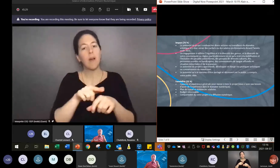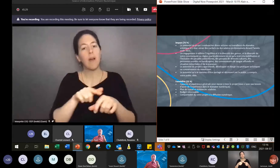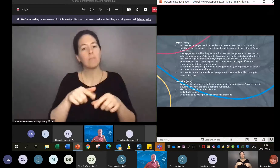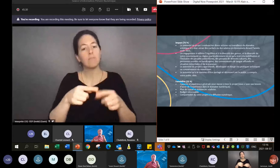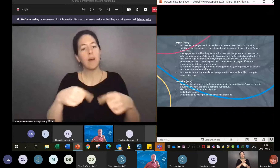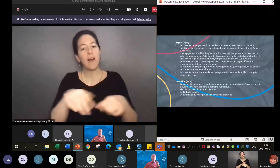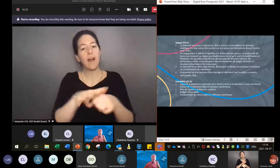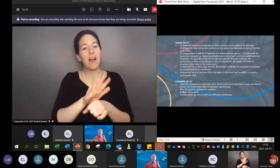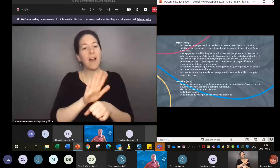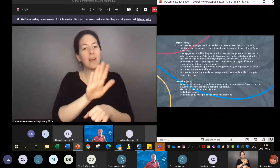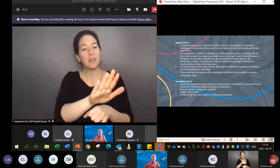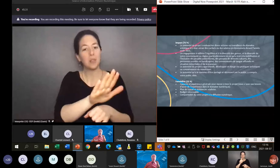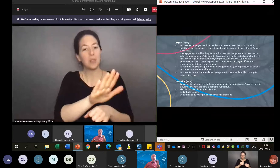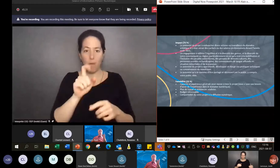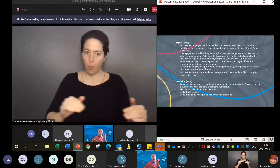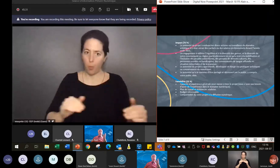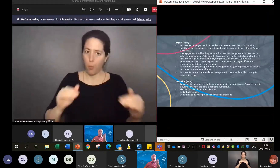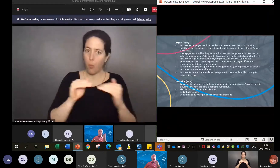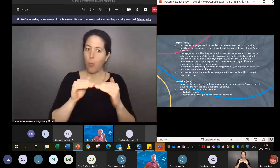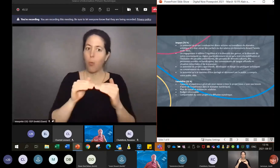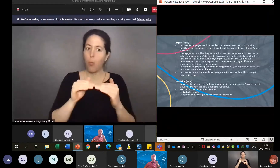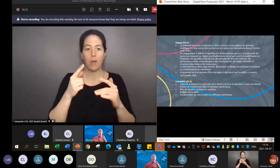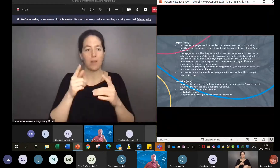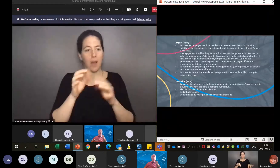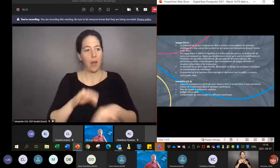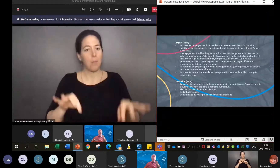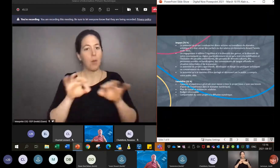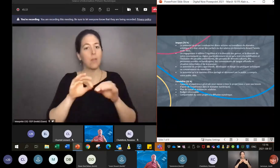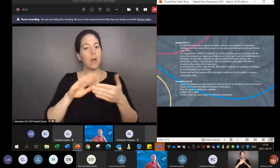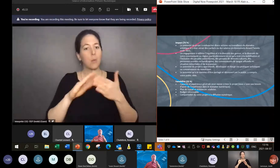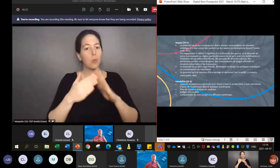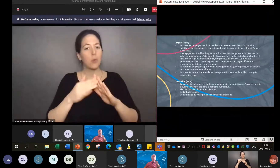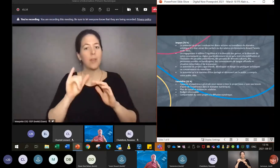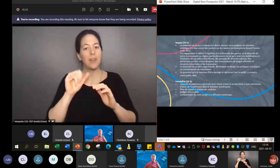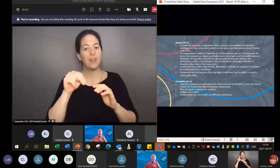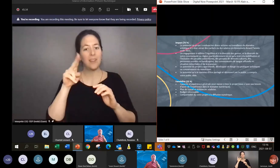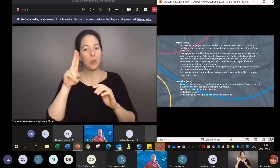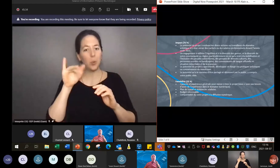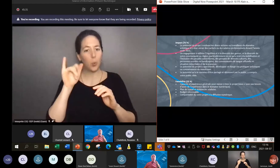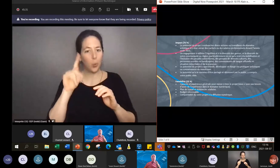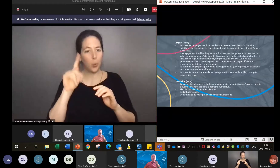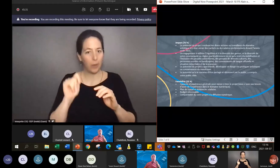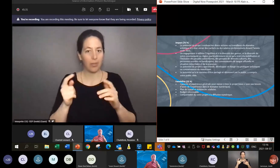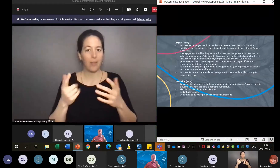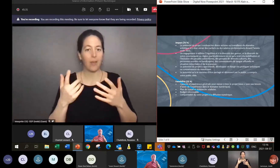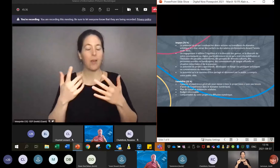mobilisation et à l’inclusion des communautés inuites et des Premières